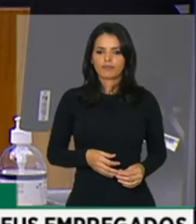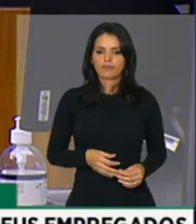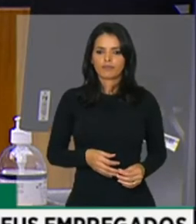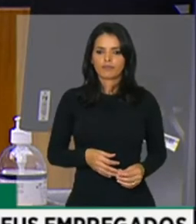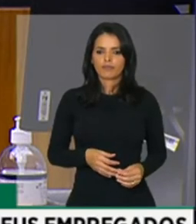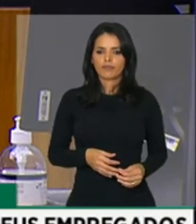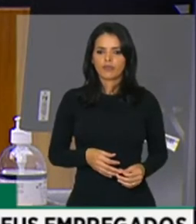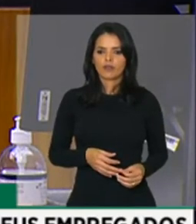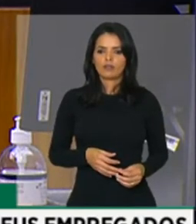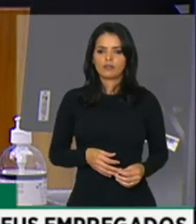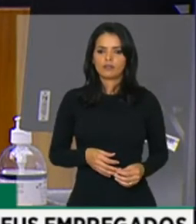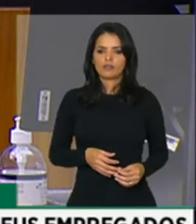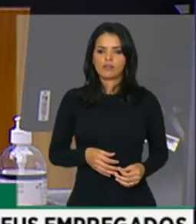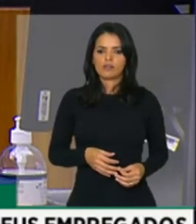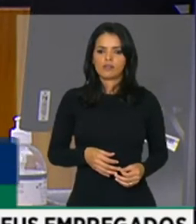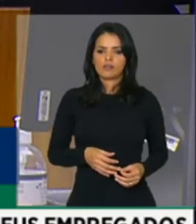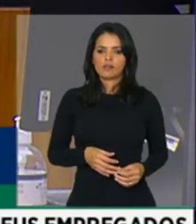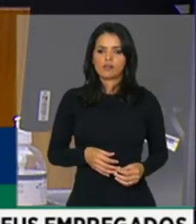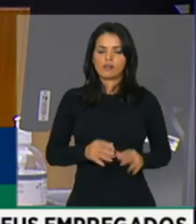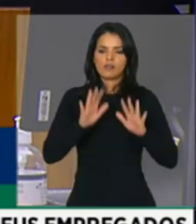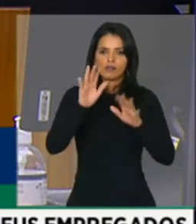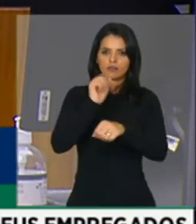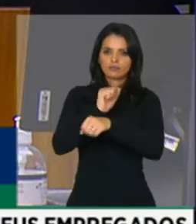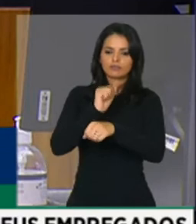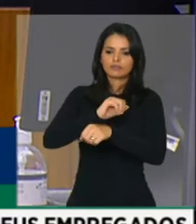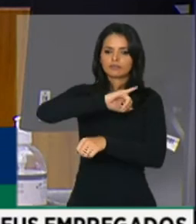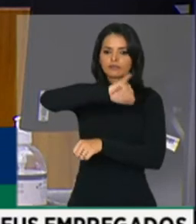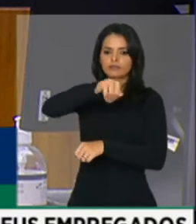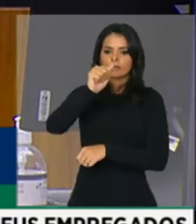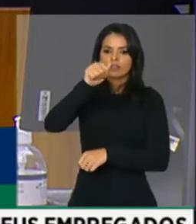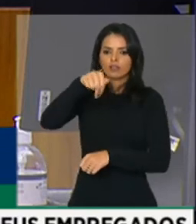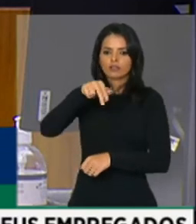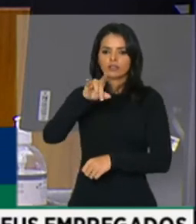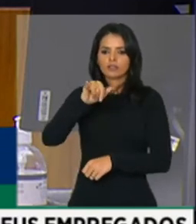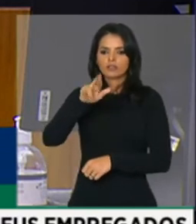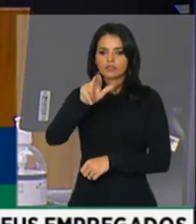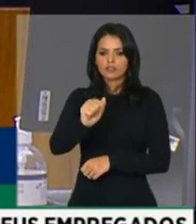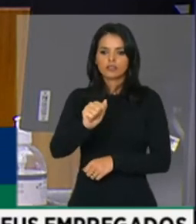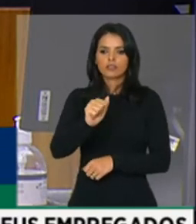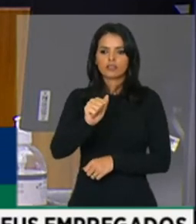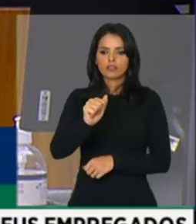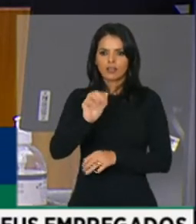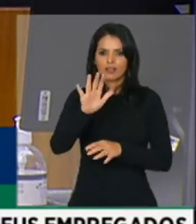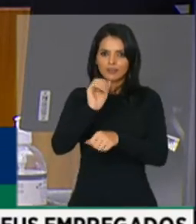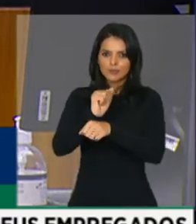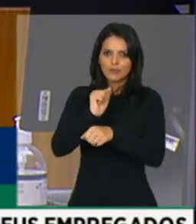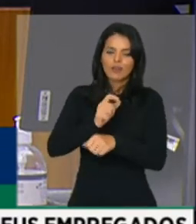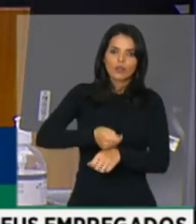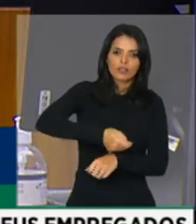EU VOU ATROPELAR A DEPUTADA JANDIRA E O DEPUTADO... ANDRÉ PARA DAR UM MINUTO A DEPUTADA ERIKA. [DEPUTADA]: NÃO FAÇA ISSO NÃO, DE NOVO.